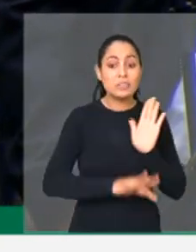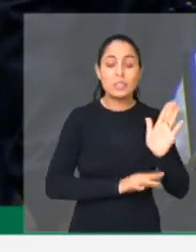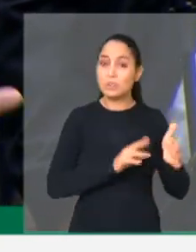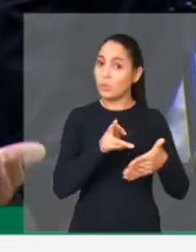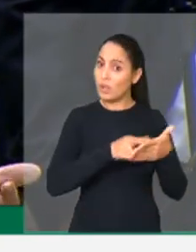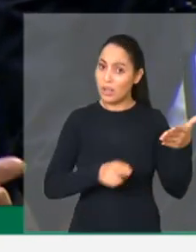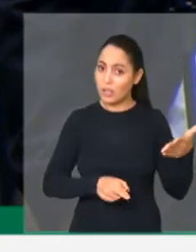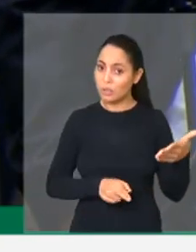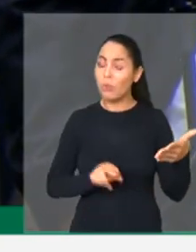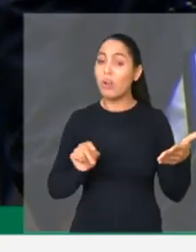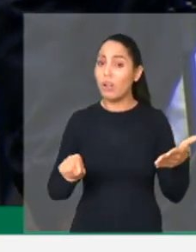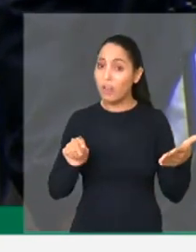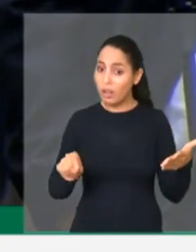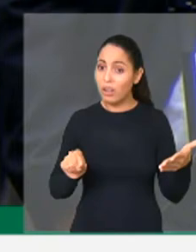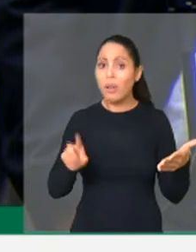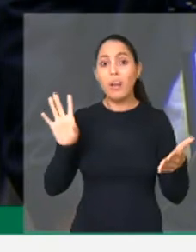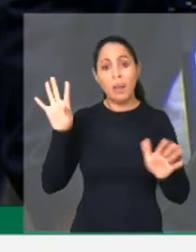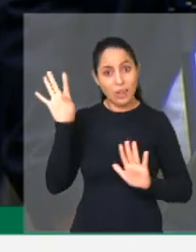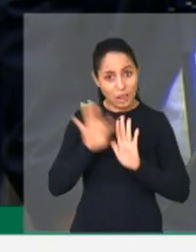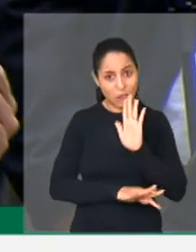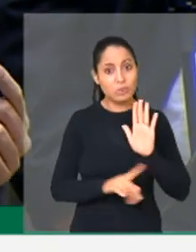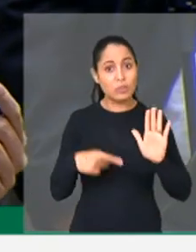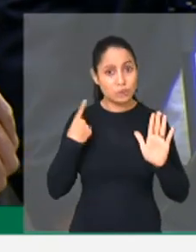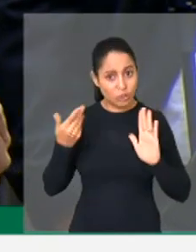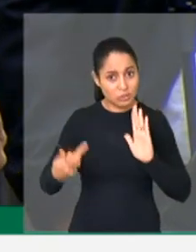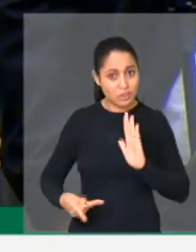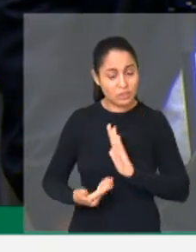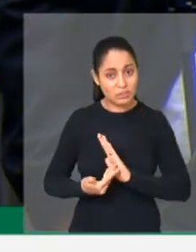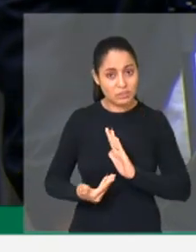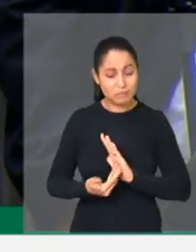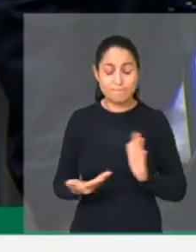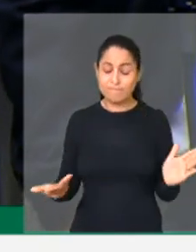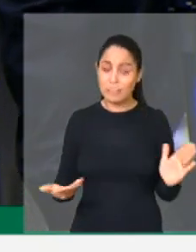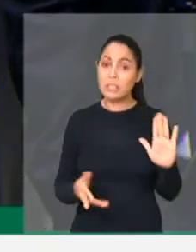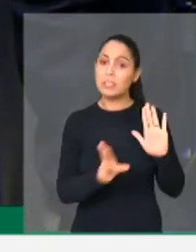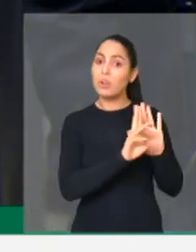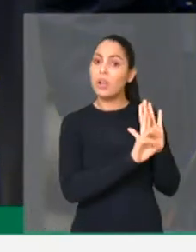[PRESIDENTE]: ELE PODERIA MUDAR O TEXTO. [DEPUTADO]: UMA VEZ QUE FOI APROVADO, FOI VOTADO AQUI E APROVADO O TEXTO ELE NÃO TEM MAIS A POSSE, A